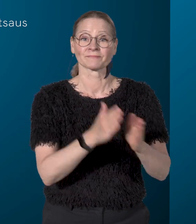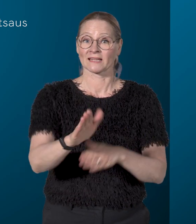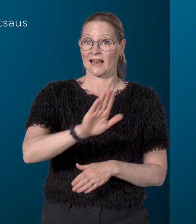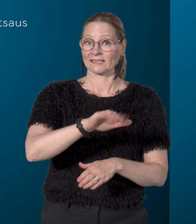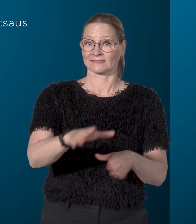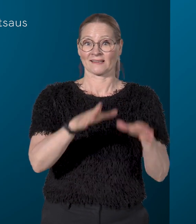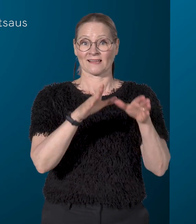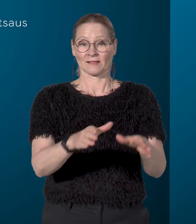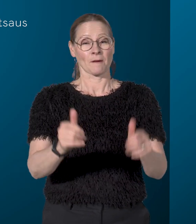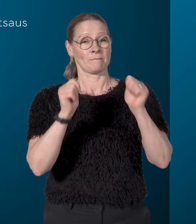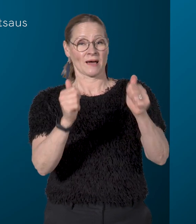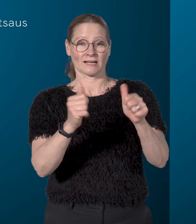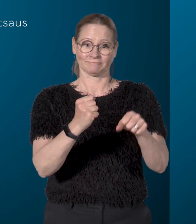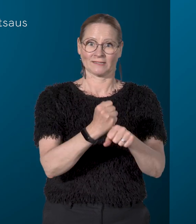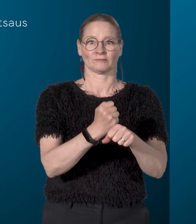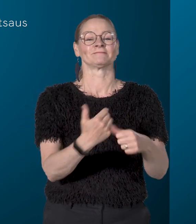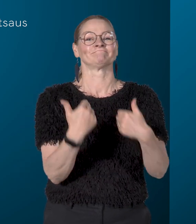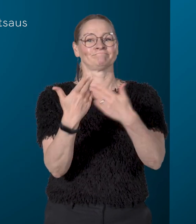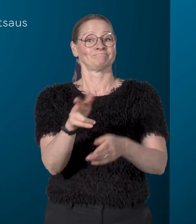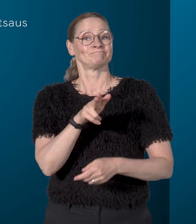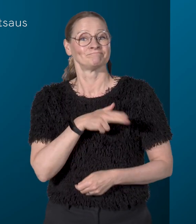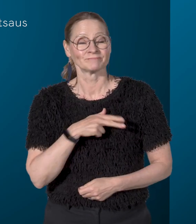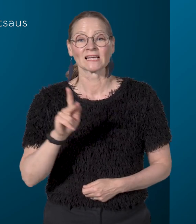Lasten kategoriassa parhaana teoksena palkittiin -